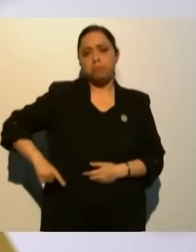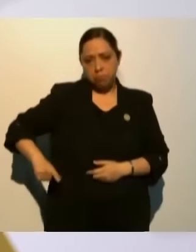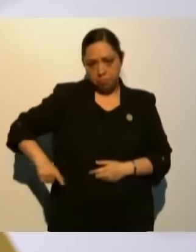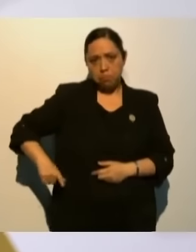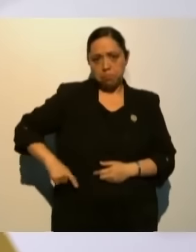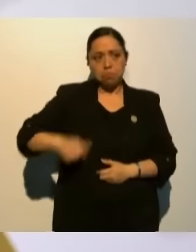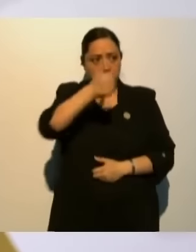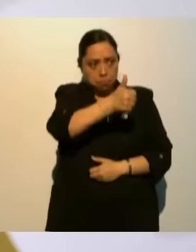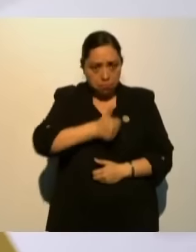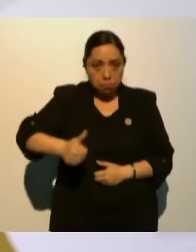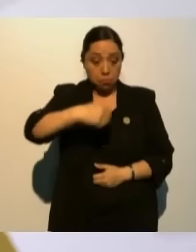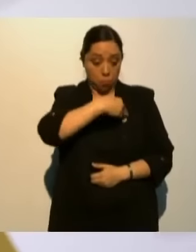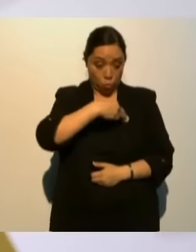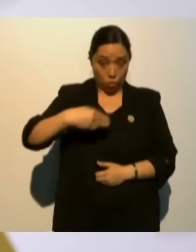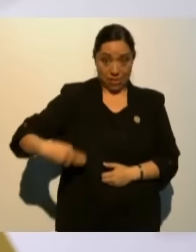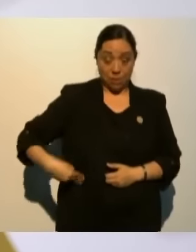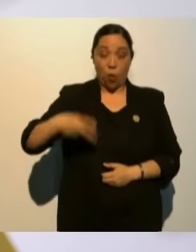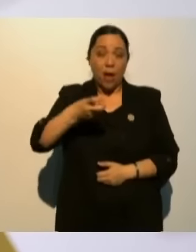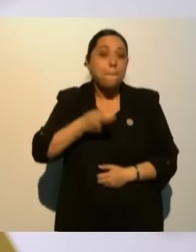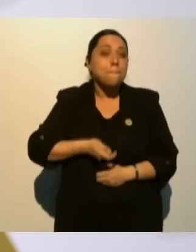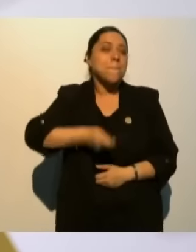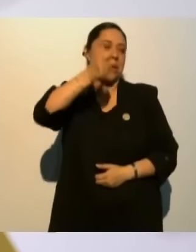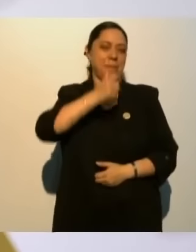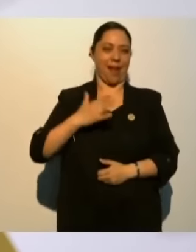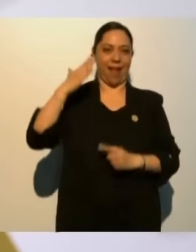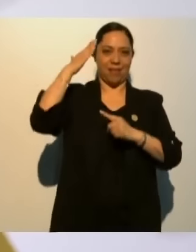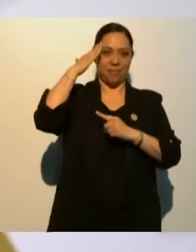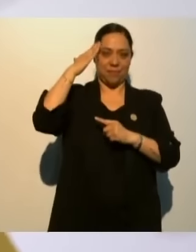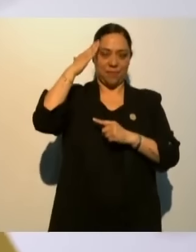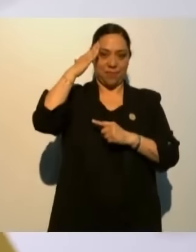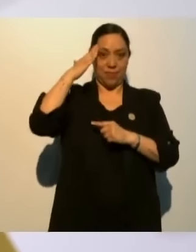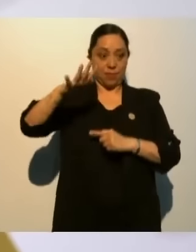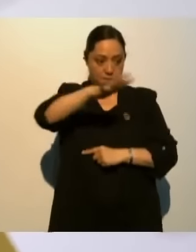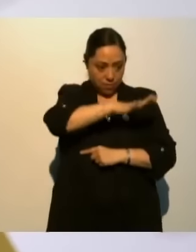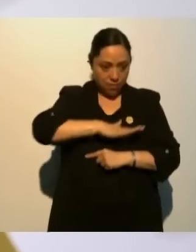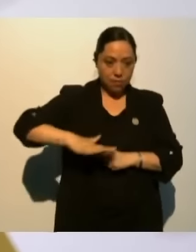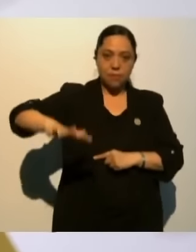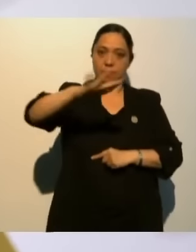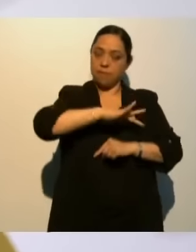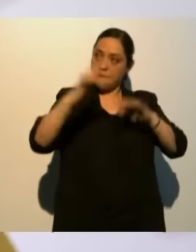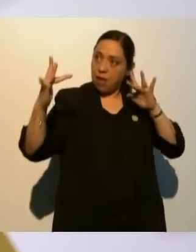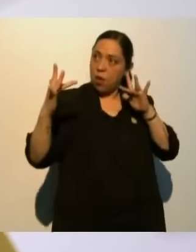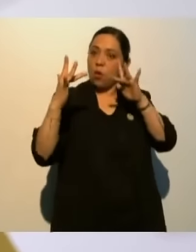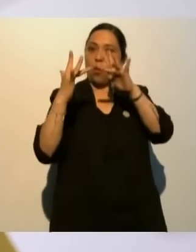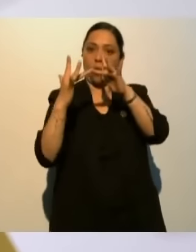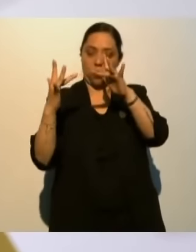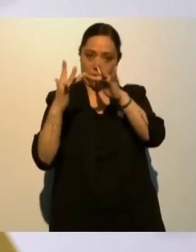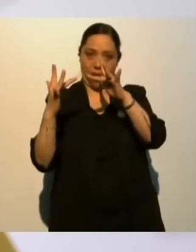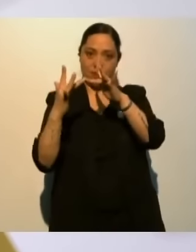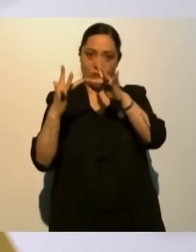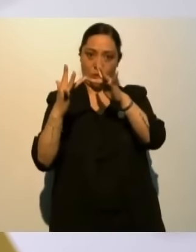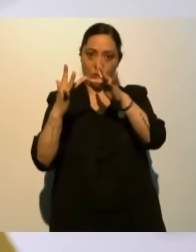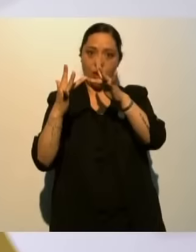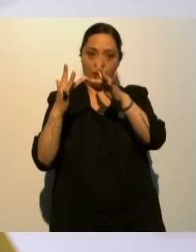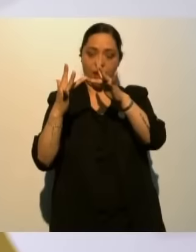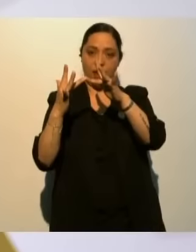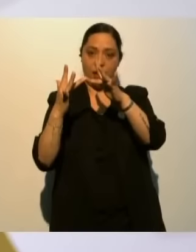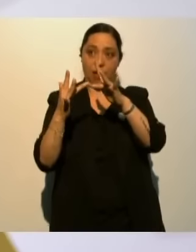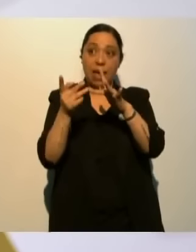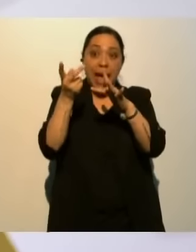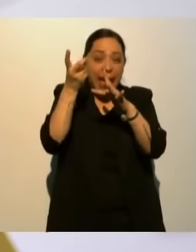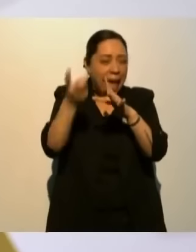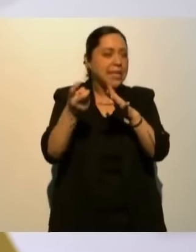la primera autoridad con la que se tiene contacto por parte de la ciudadanía la más inmediata la que